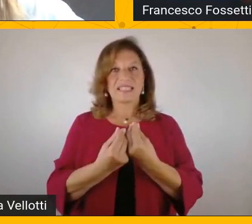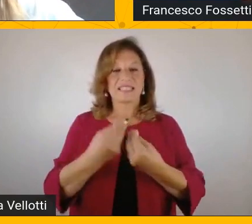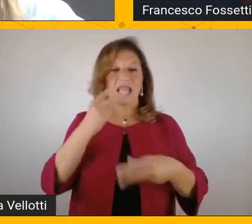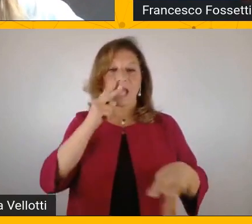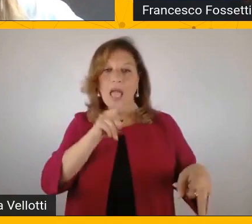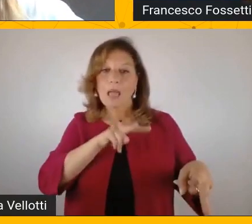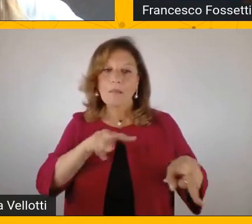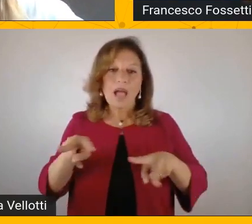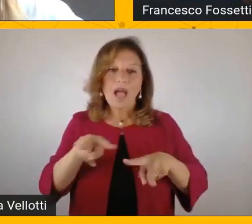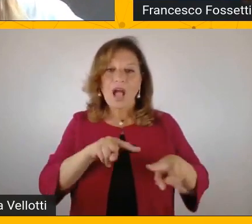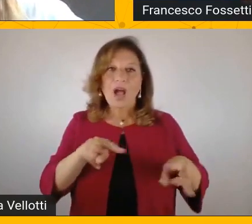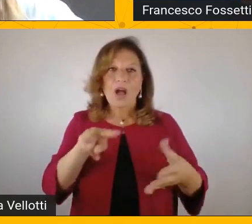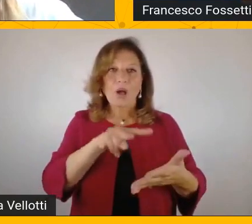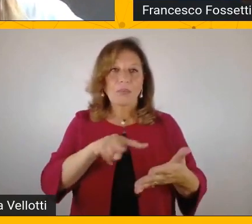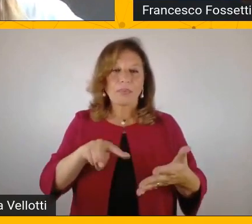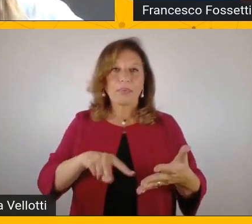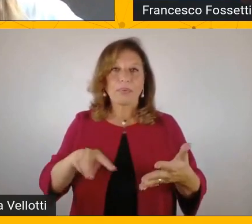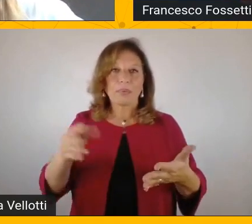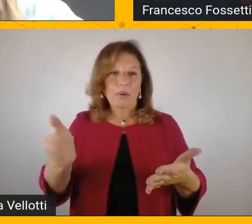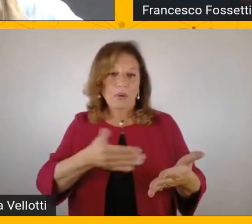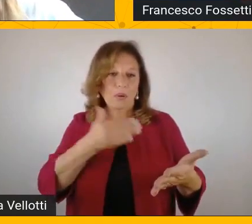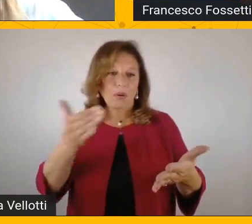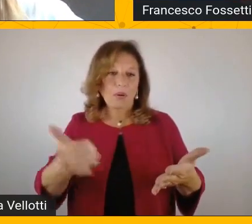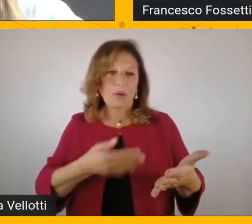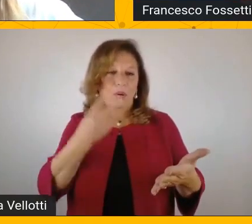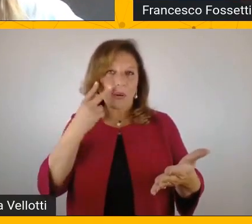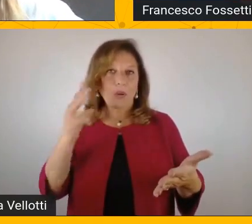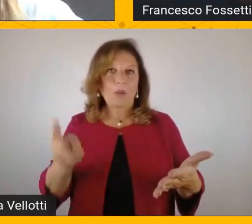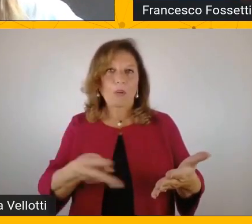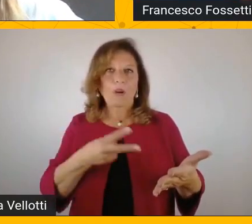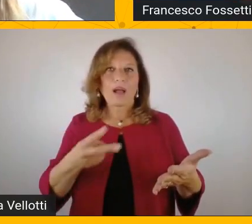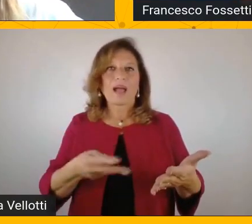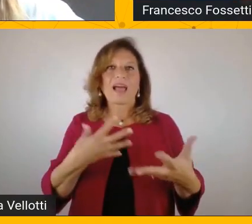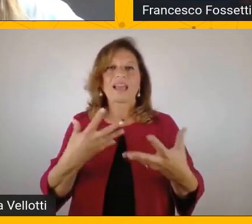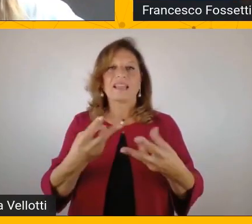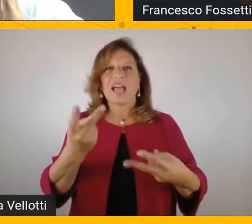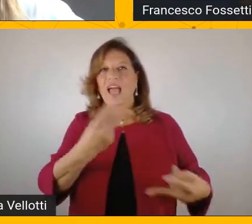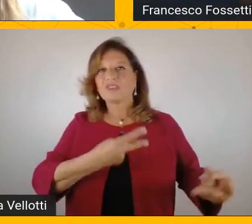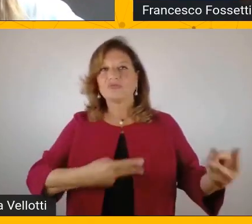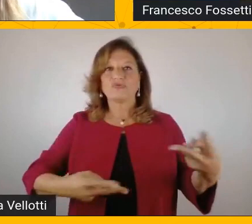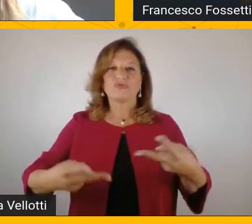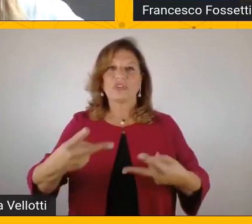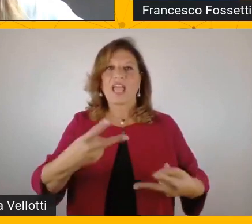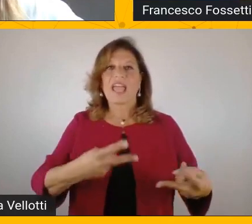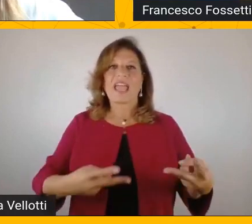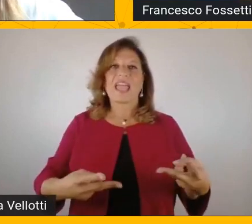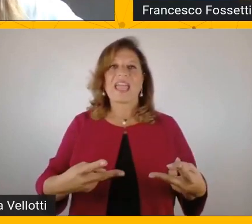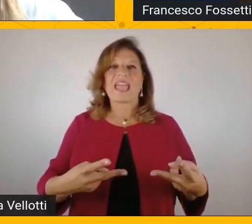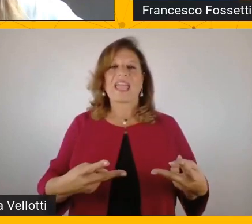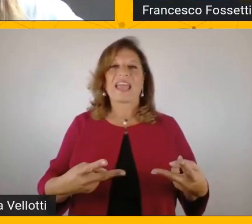esplorano insomma questo eh questo catalogo magari andando